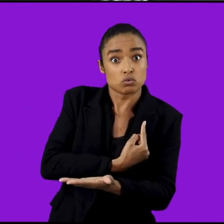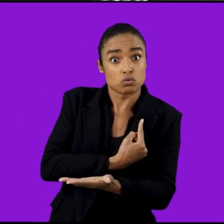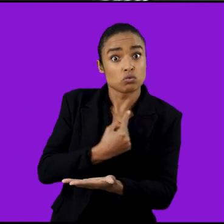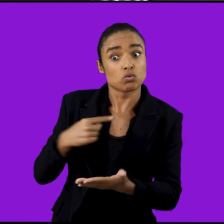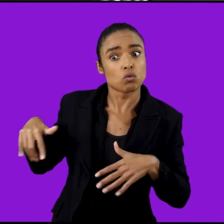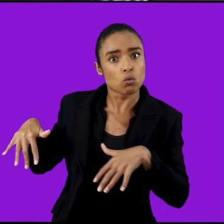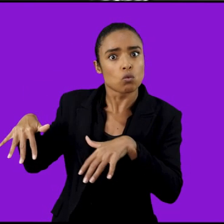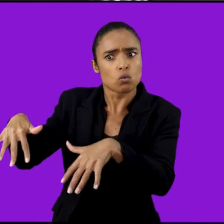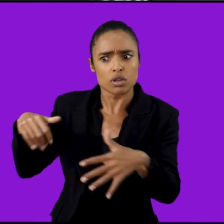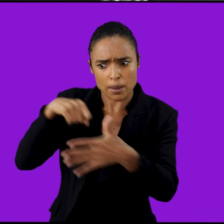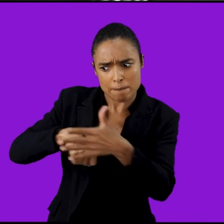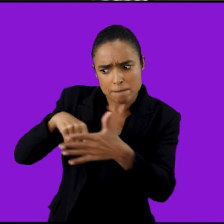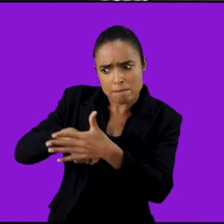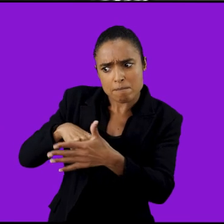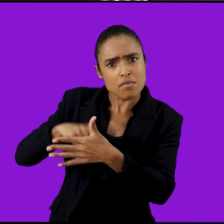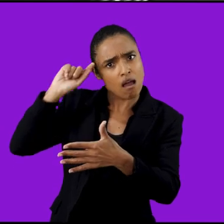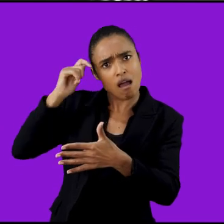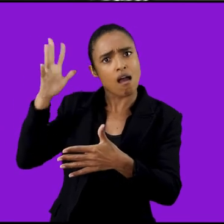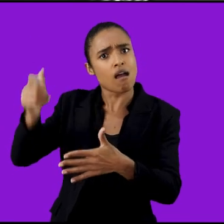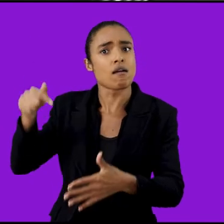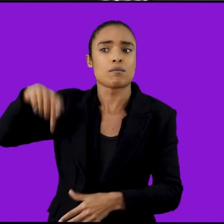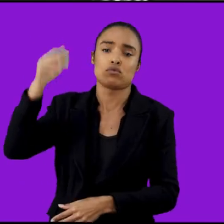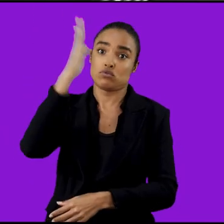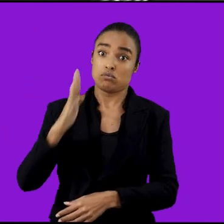um movimento que reivindica sua africanidade com orgulho no Brasil hoje?